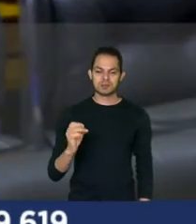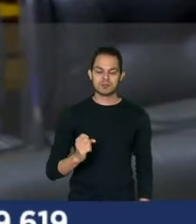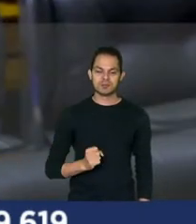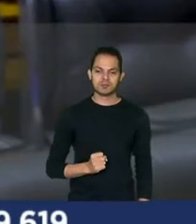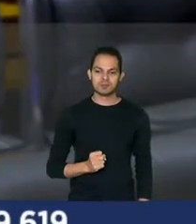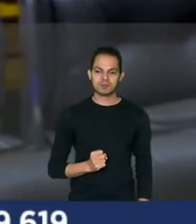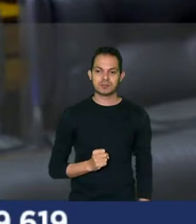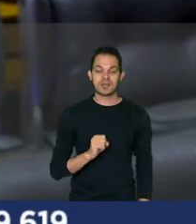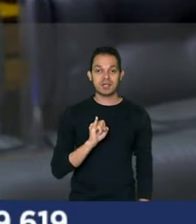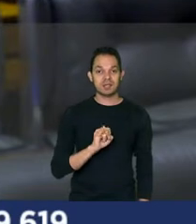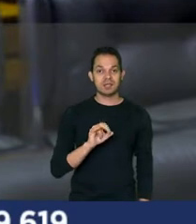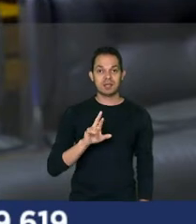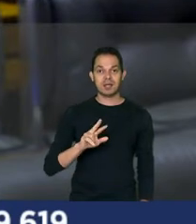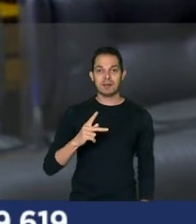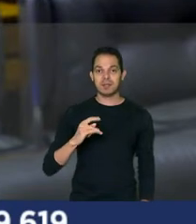UMA CARGA TRIBUTÁRIA DE